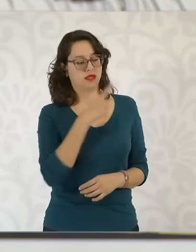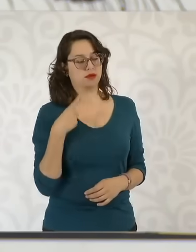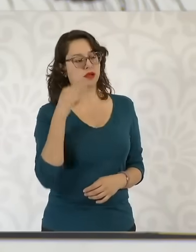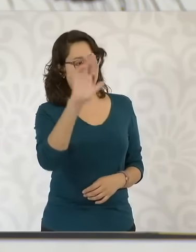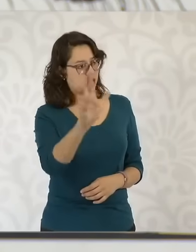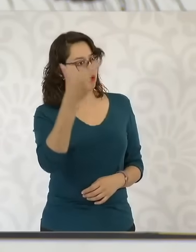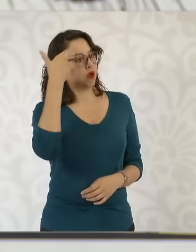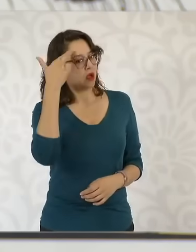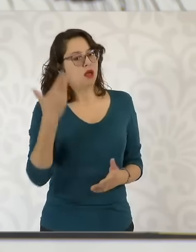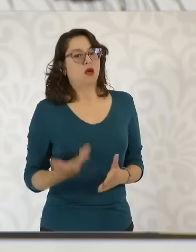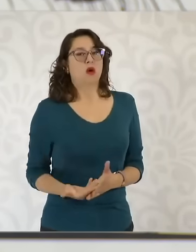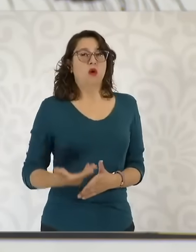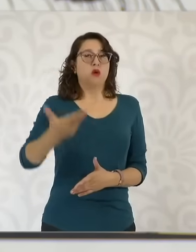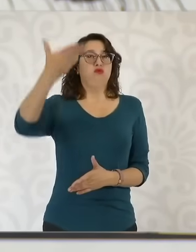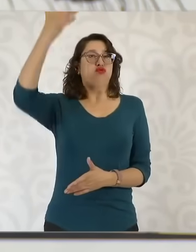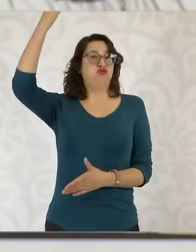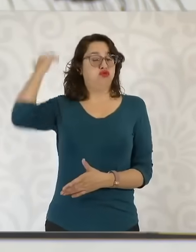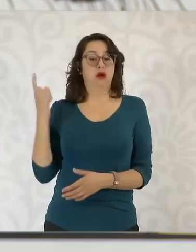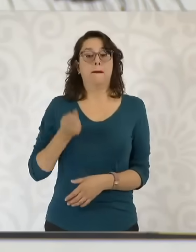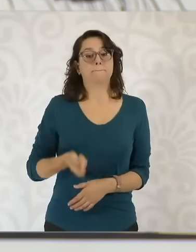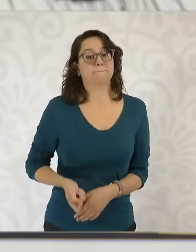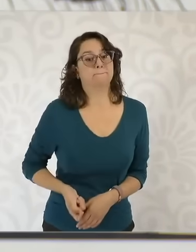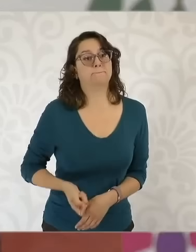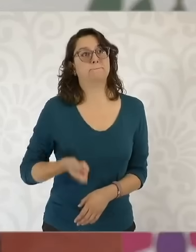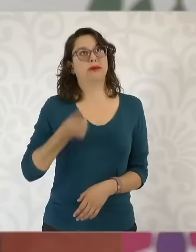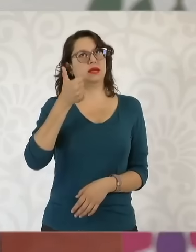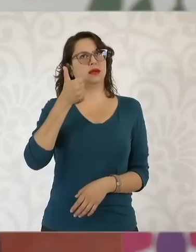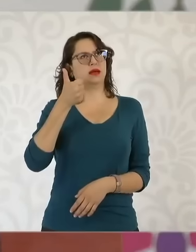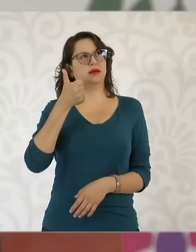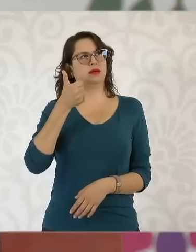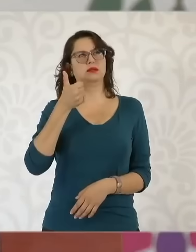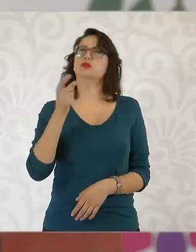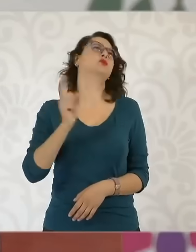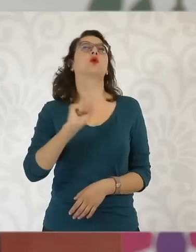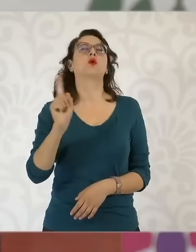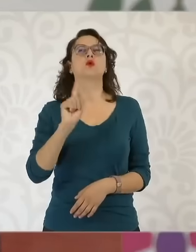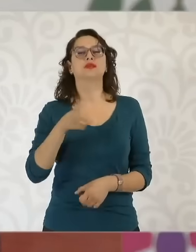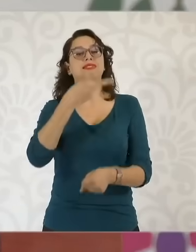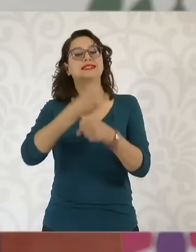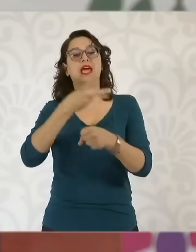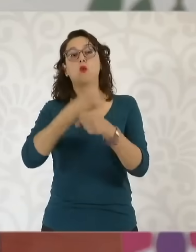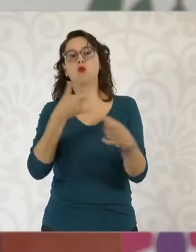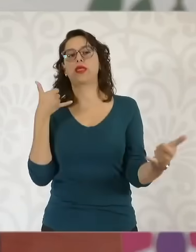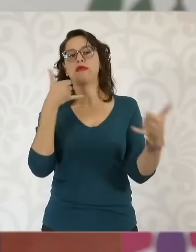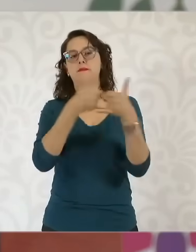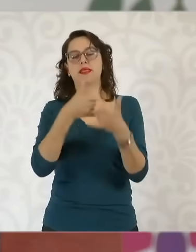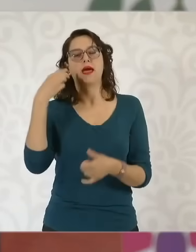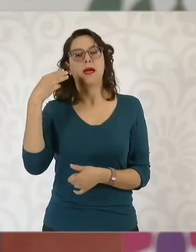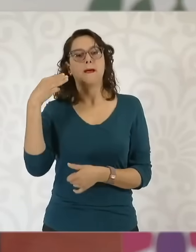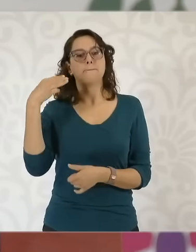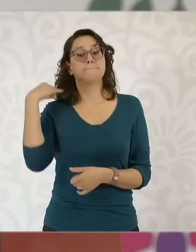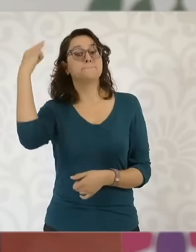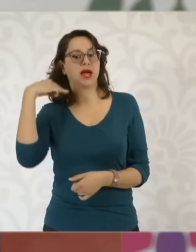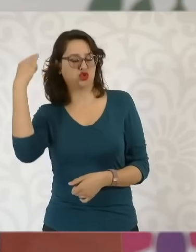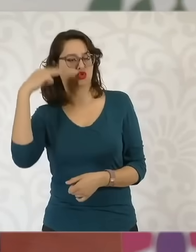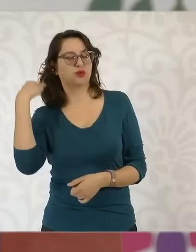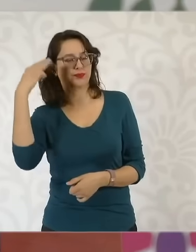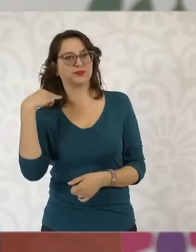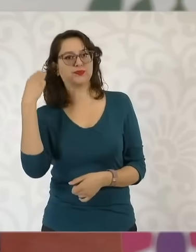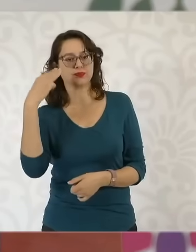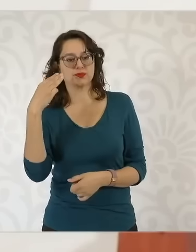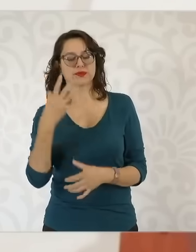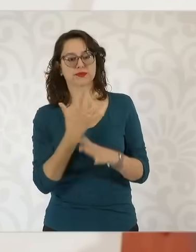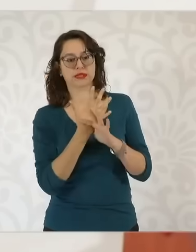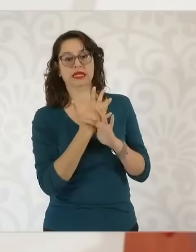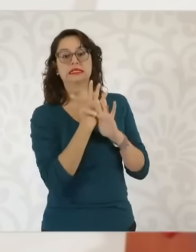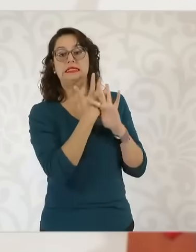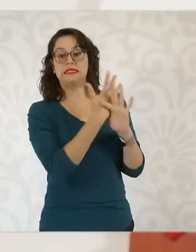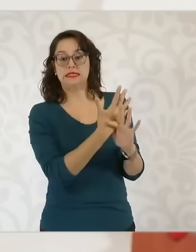eh negociación que tuvimos, ¿no? En la segunda en marzo, es que eh el 25% que está fuera del